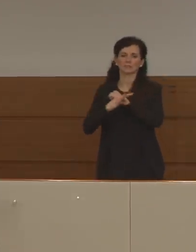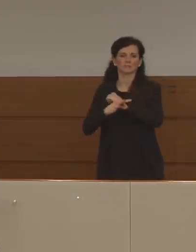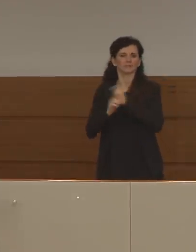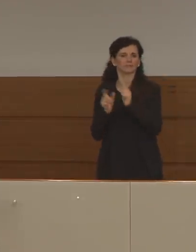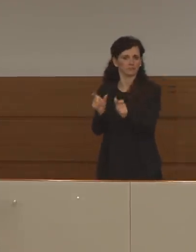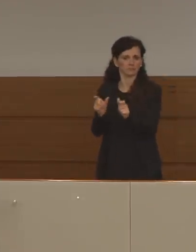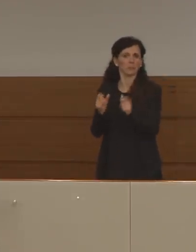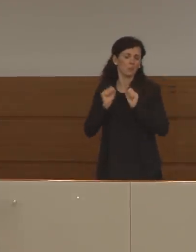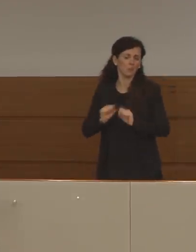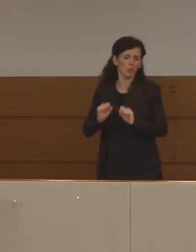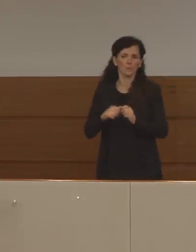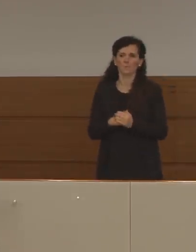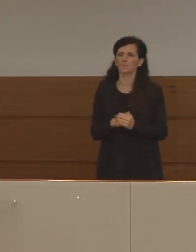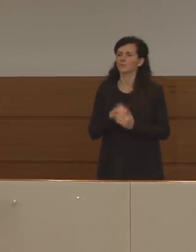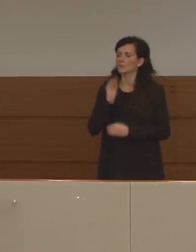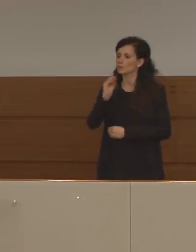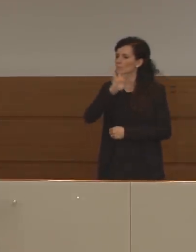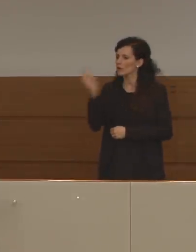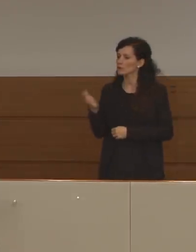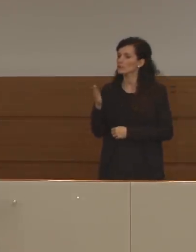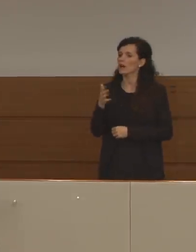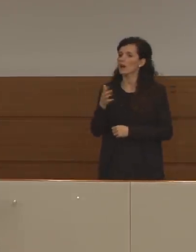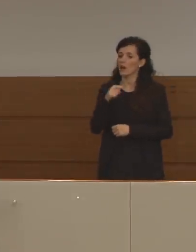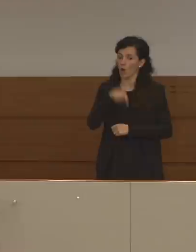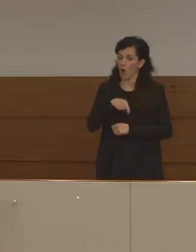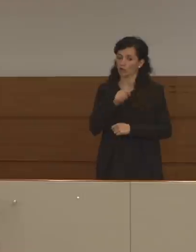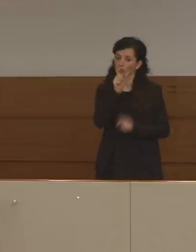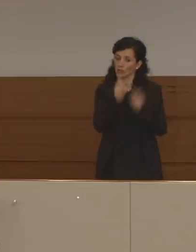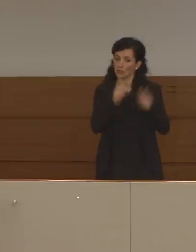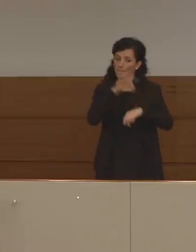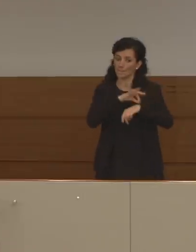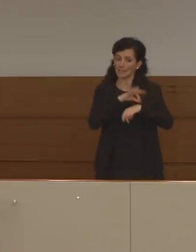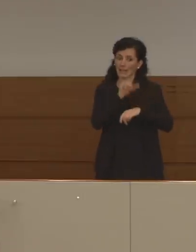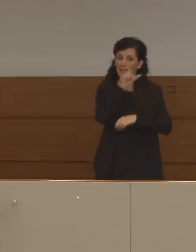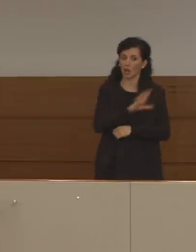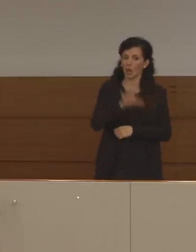(domanda giornalista) Avete trasferito altri pazienti in terapia intesiva dalla Lombardia in altre regioni?